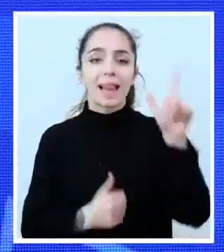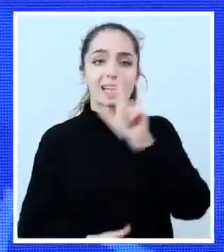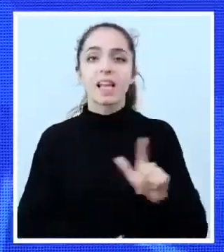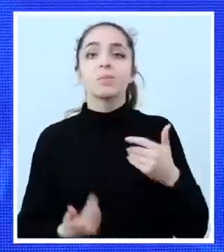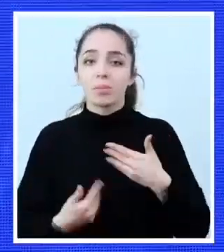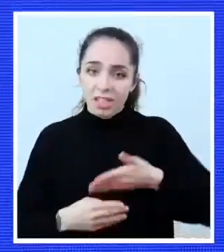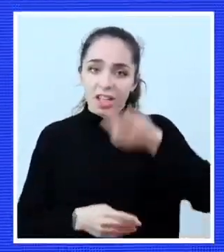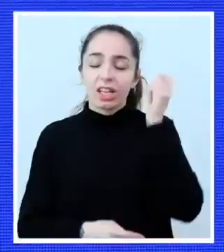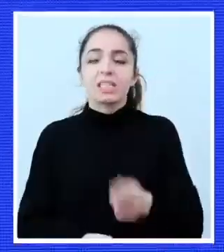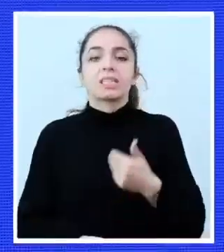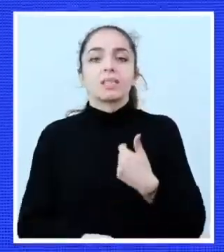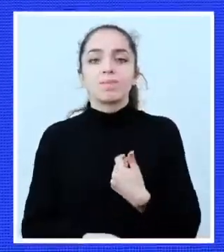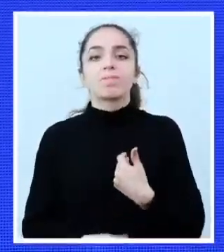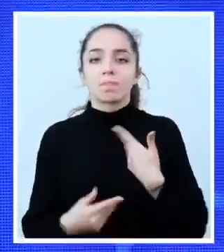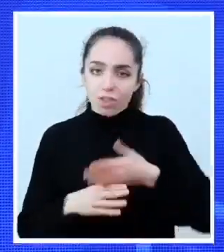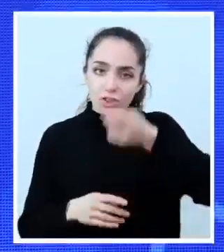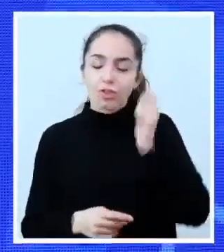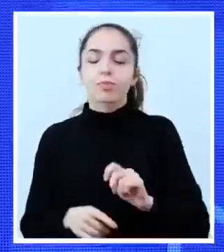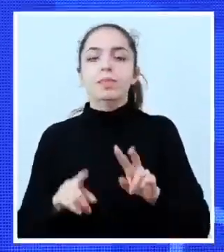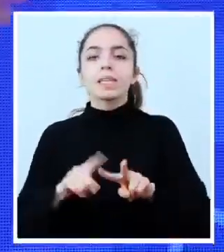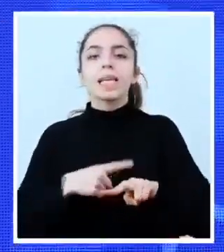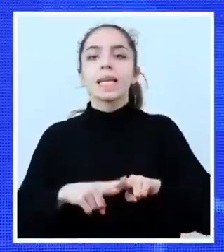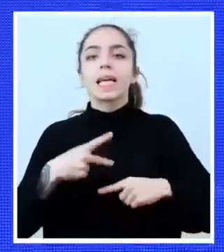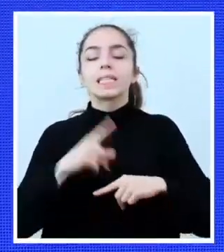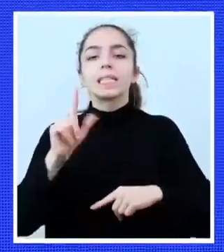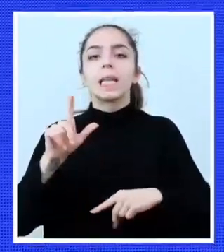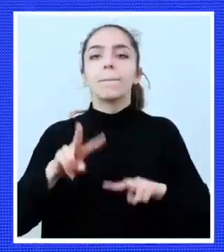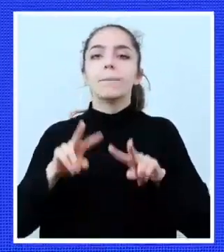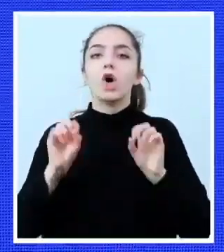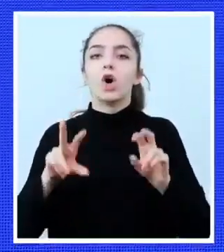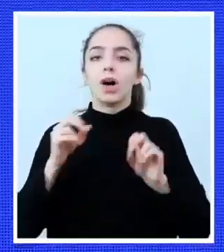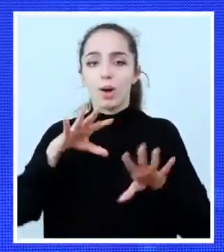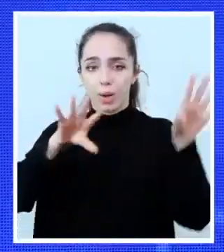ama ders alıp gerçek anlamda yazılımı öğrenmek istiyorum" dedim...